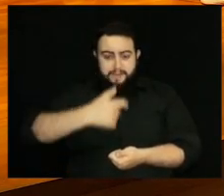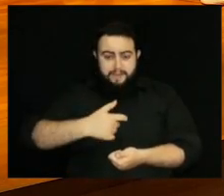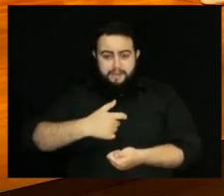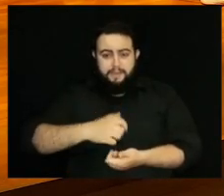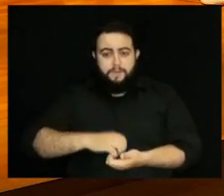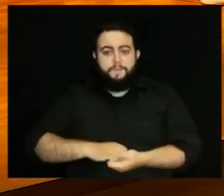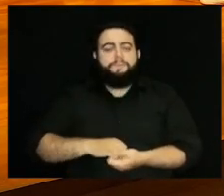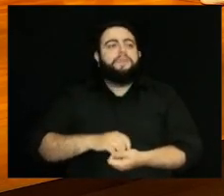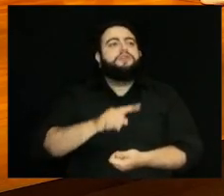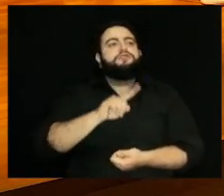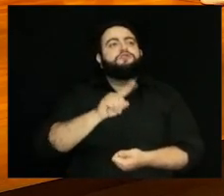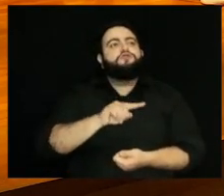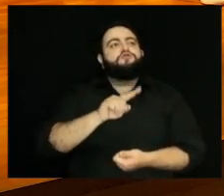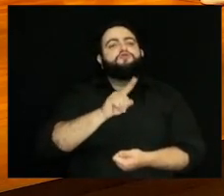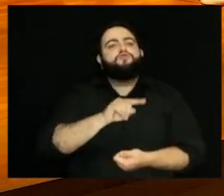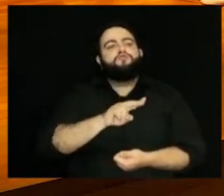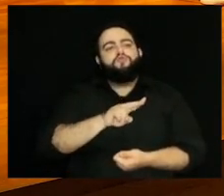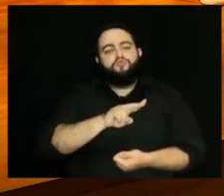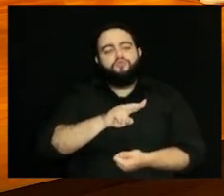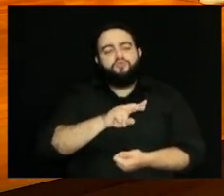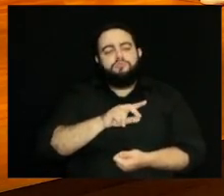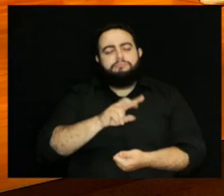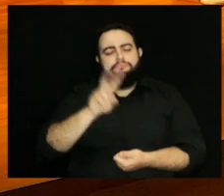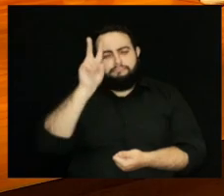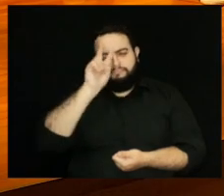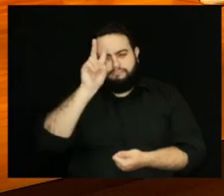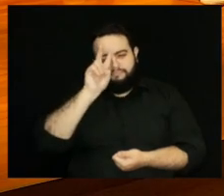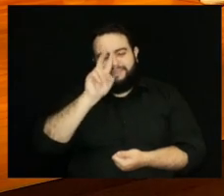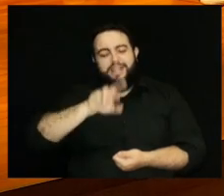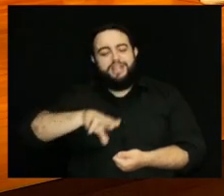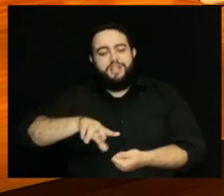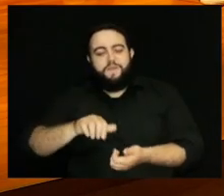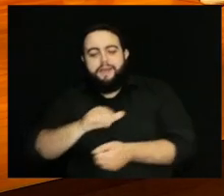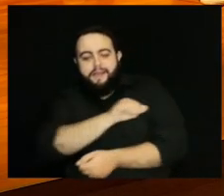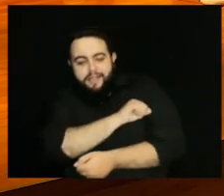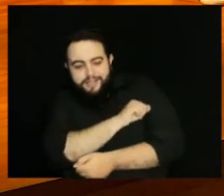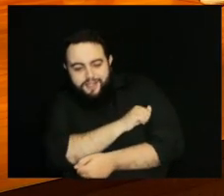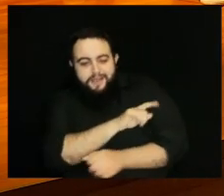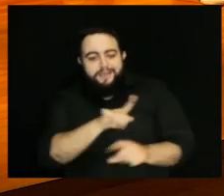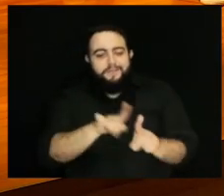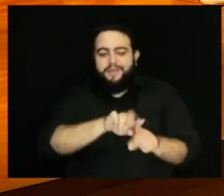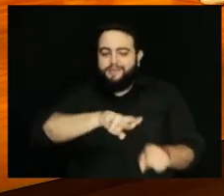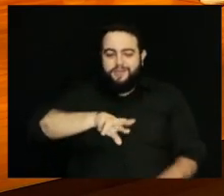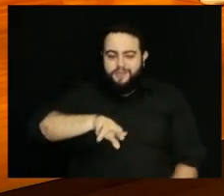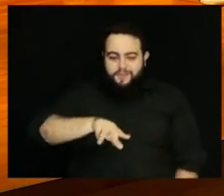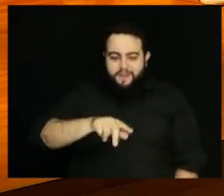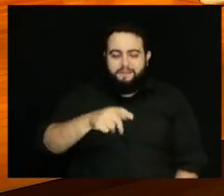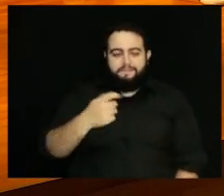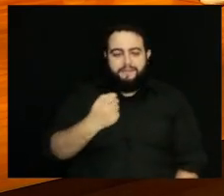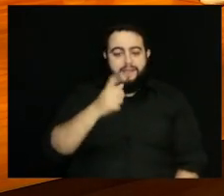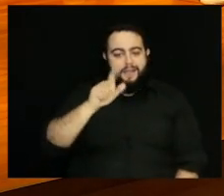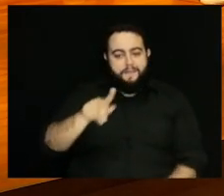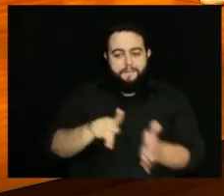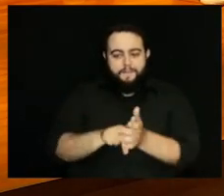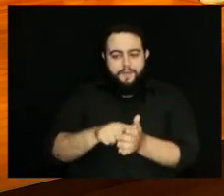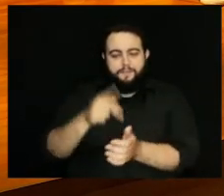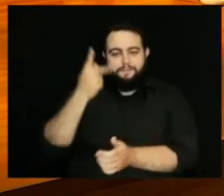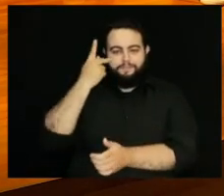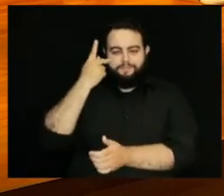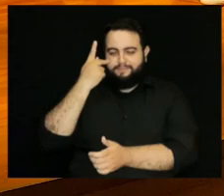era nem carioca nem gaúcho, portanto ele estava em território neutro. Zuza paulista, ele não ia puxar